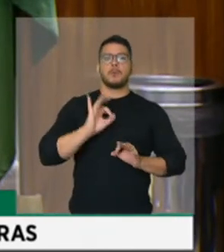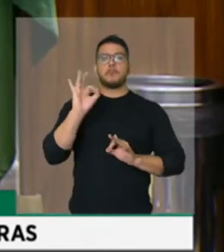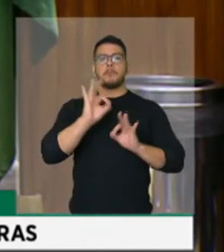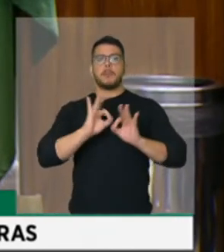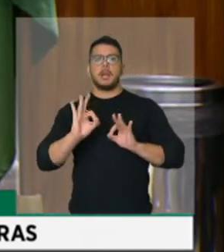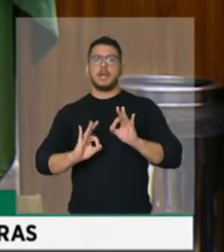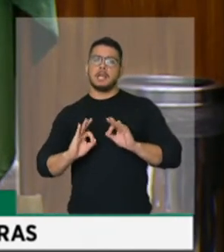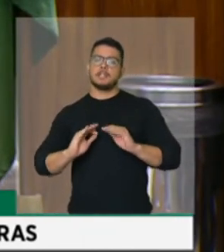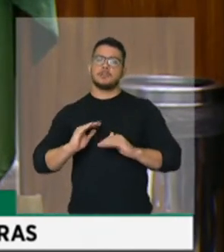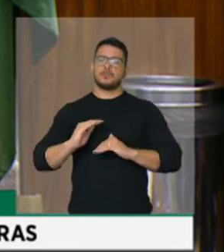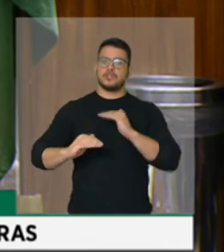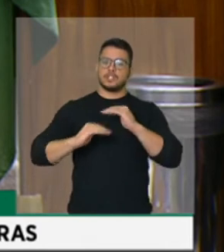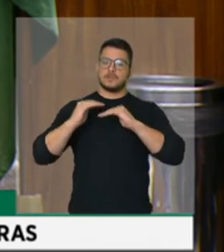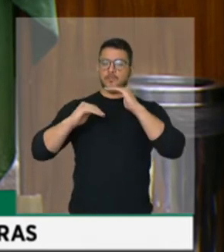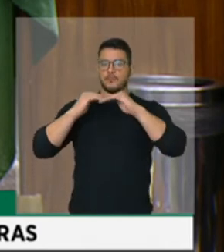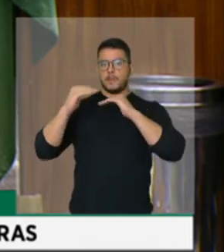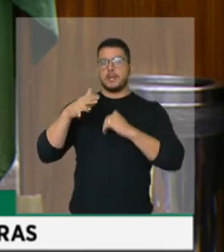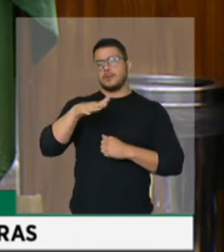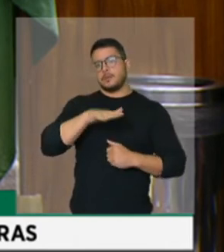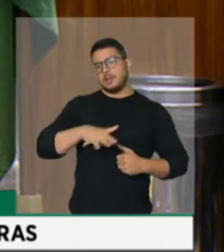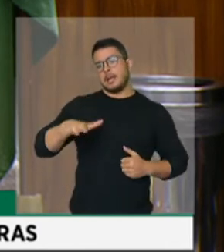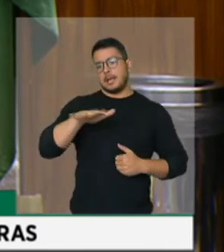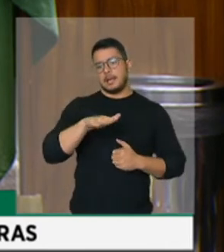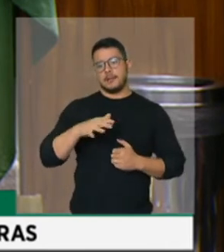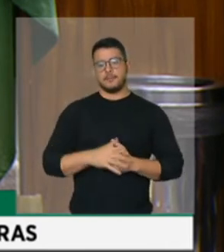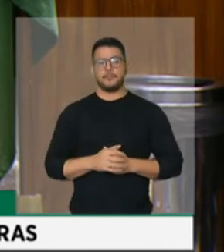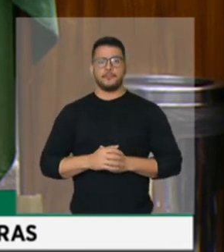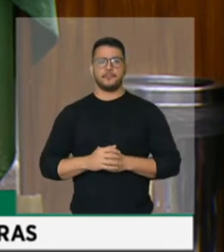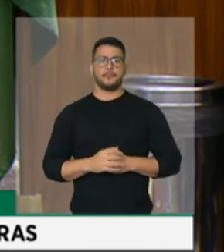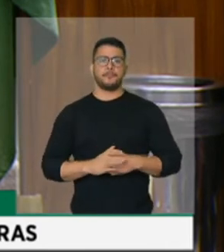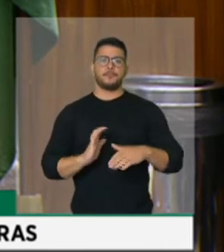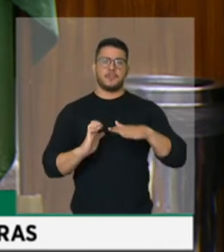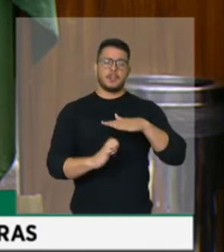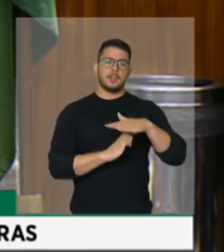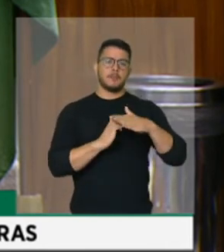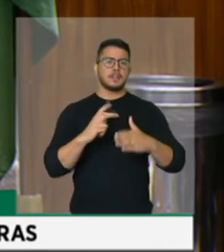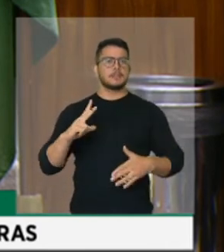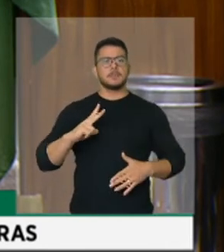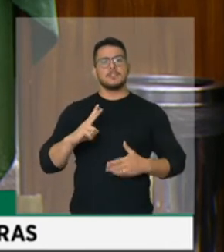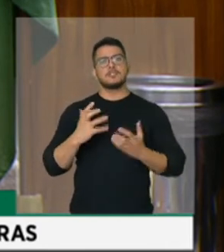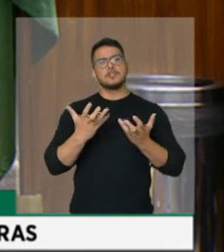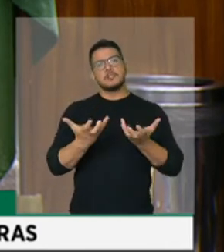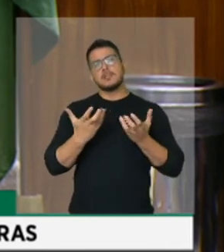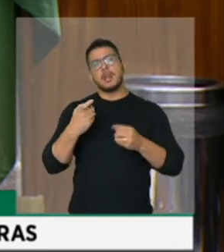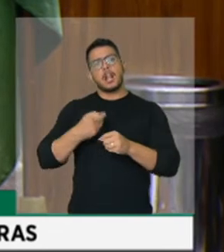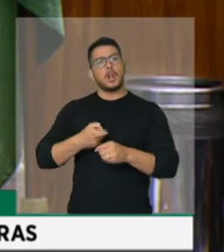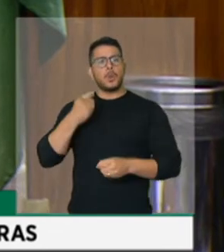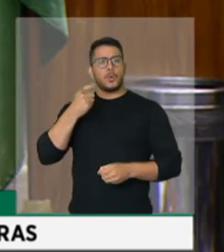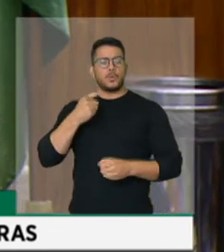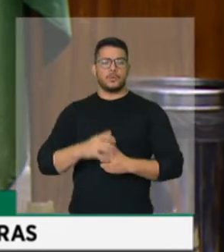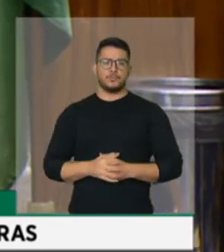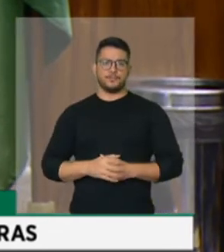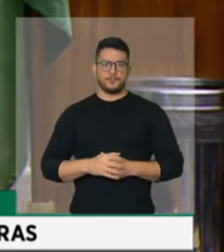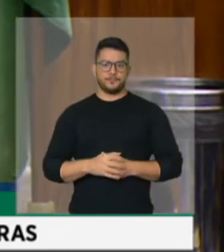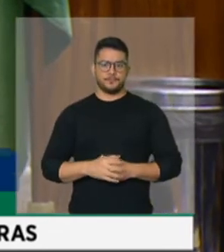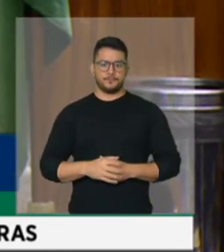ROGÉRIO CORREA. PRAF PRAF -- [DEPUTADO]: PRESIDENTE, DEPUTADOS E DEPUTADAS É A EMPRESA ESTATAL QUEM PLANEJA O